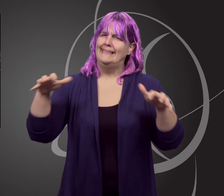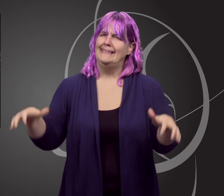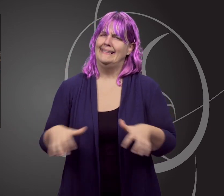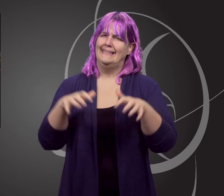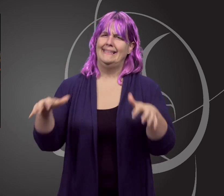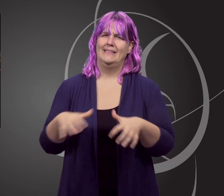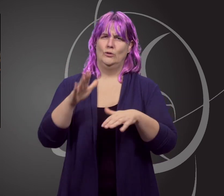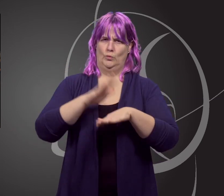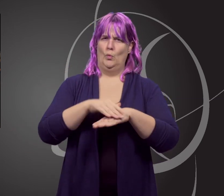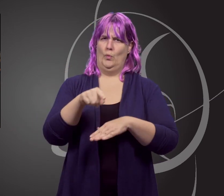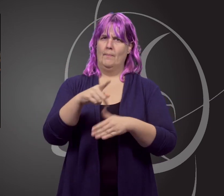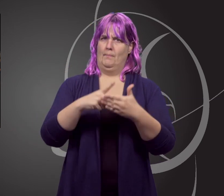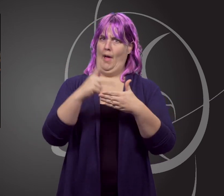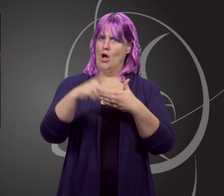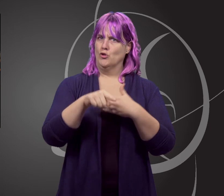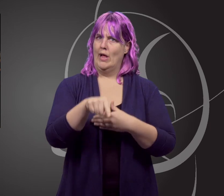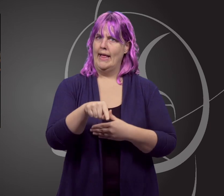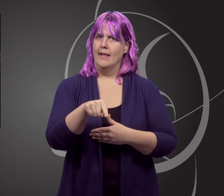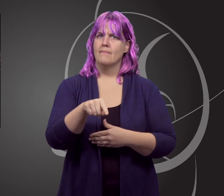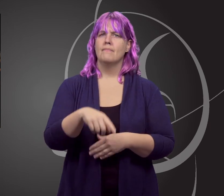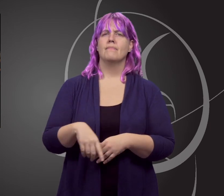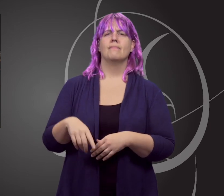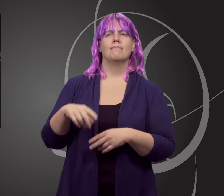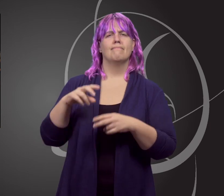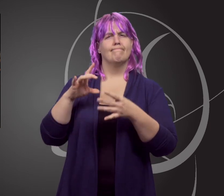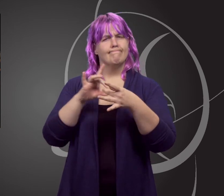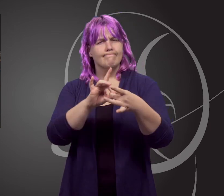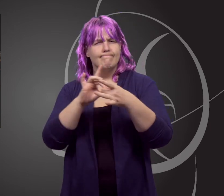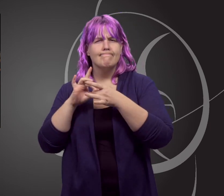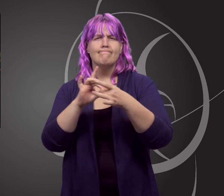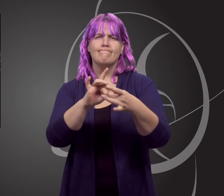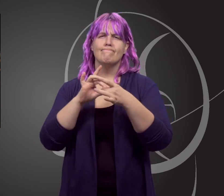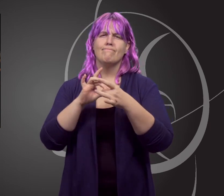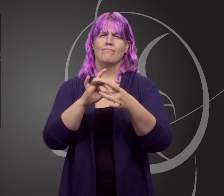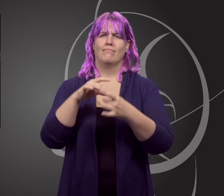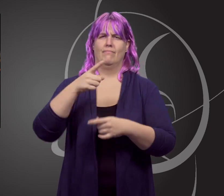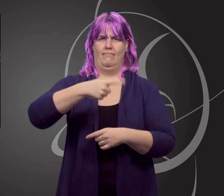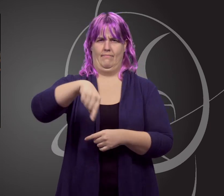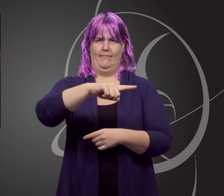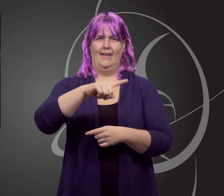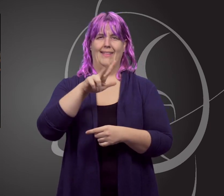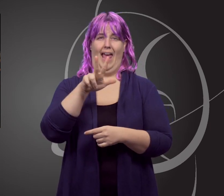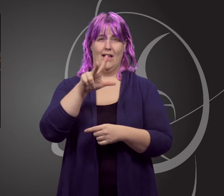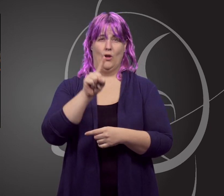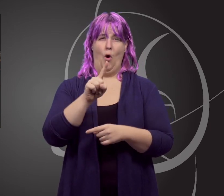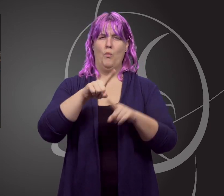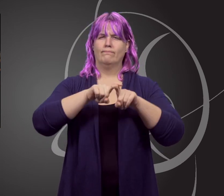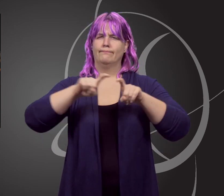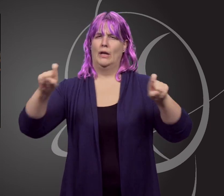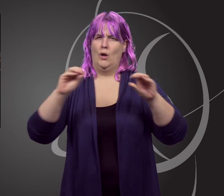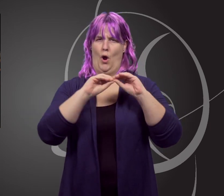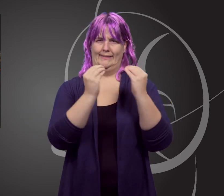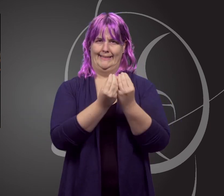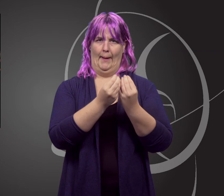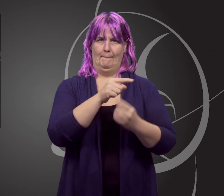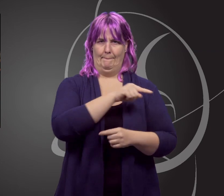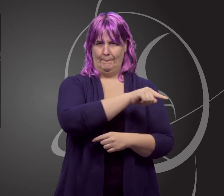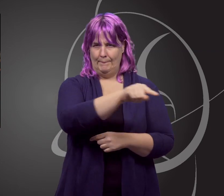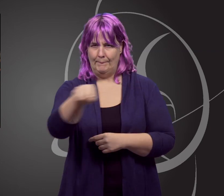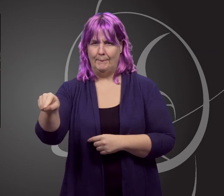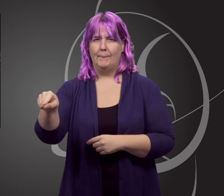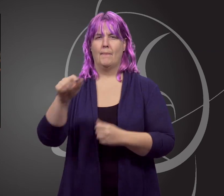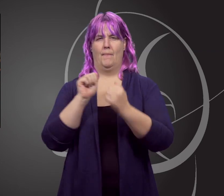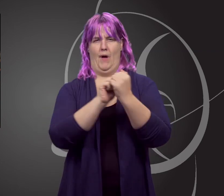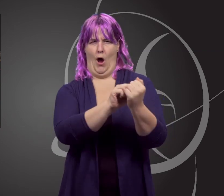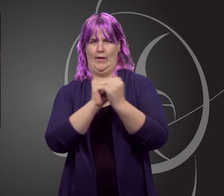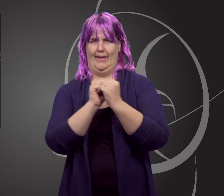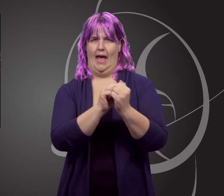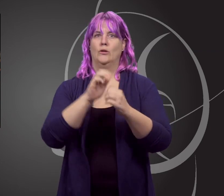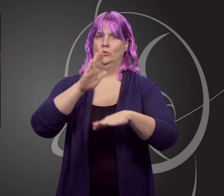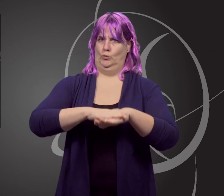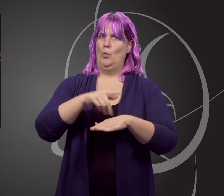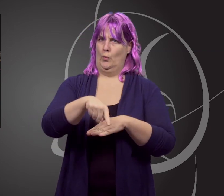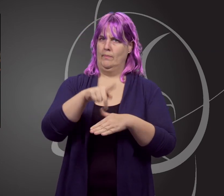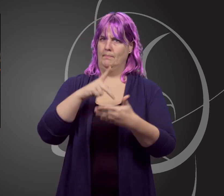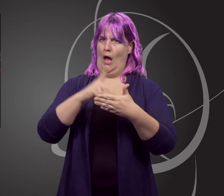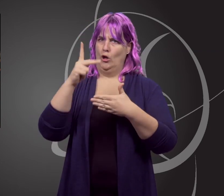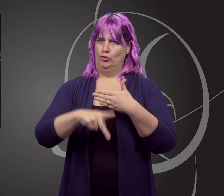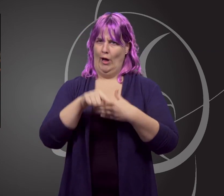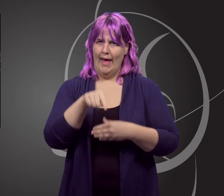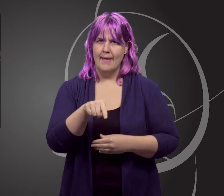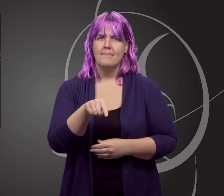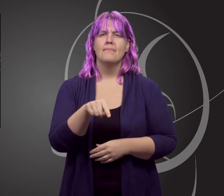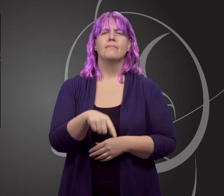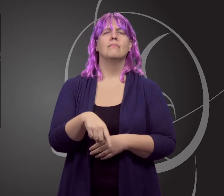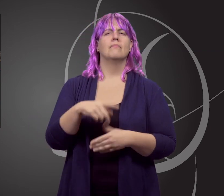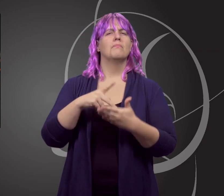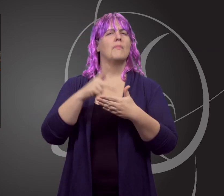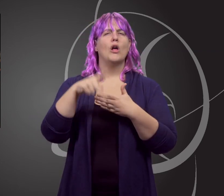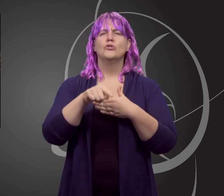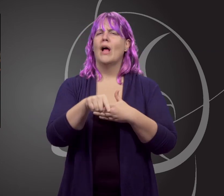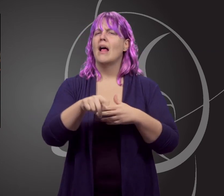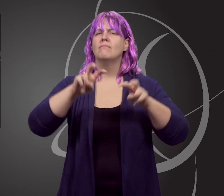a travaillé en étroite collaboration avec 31 organismes partenaires sur le projet intitulé